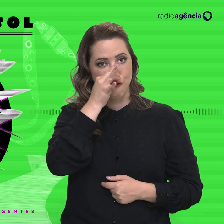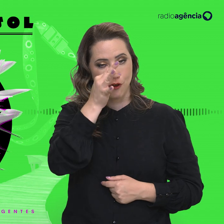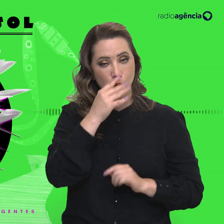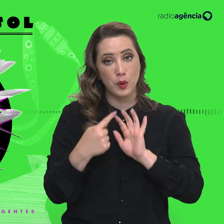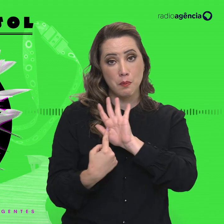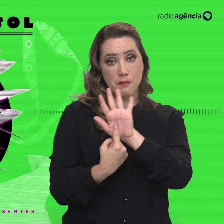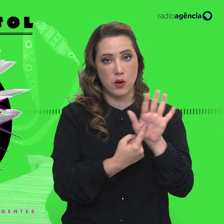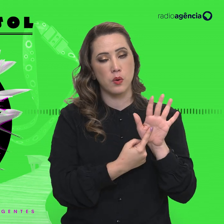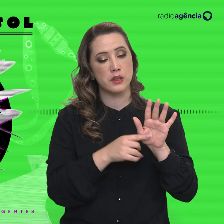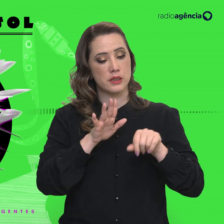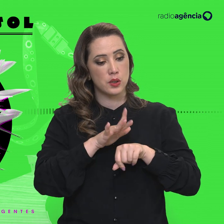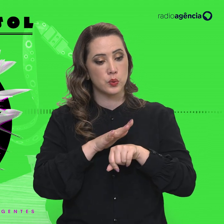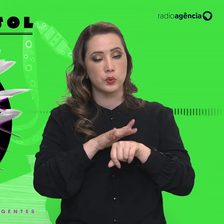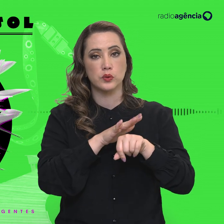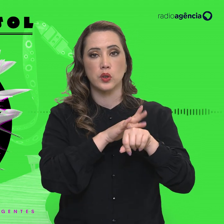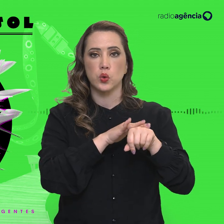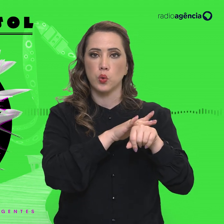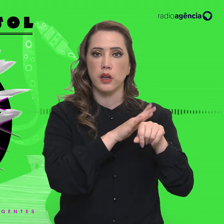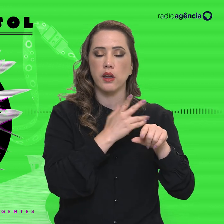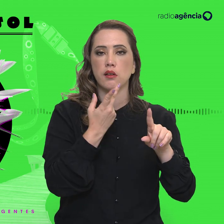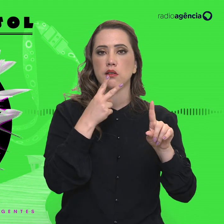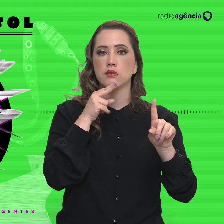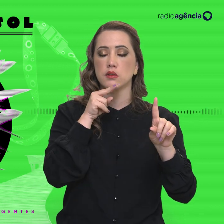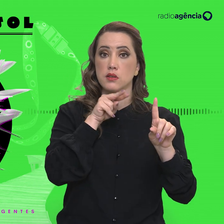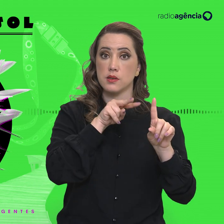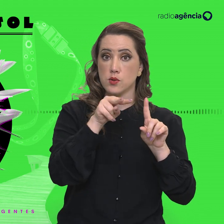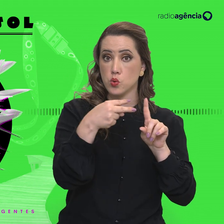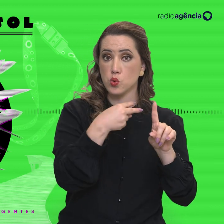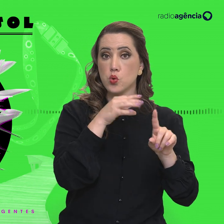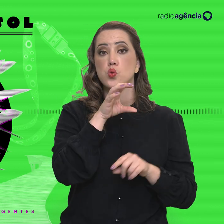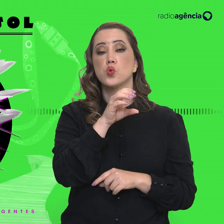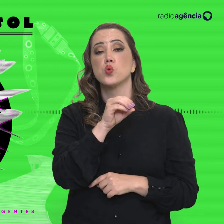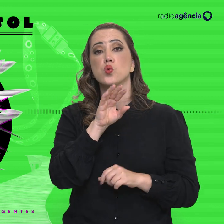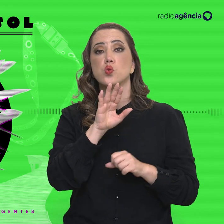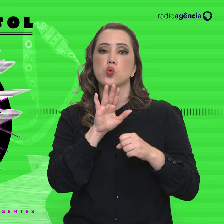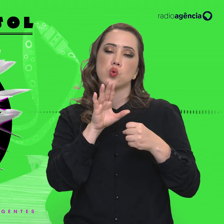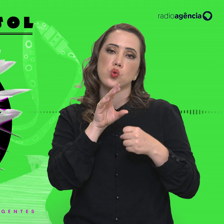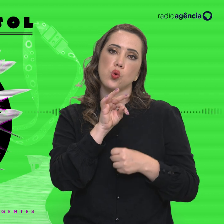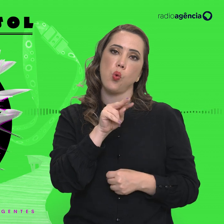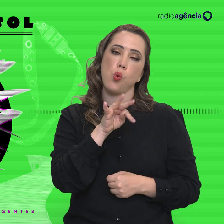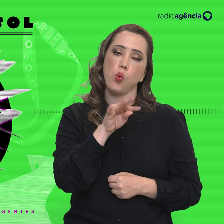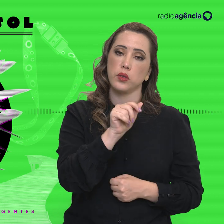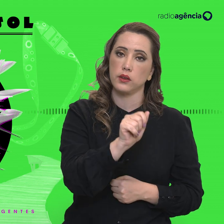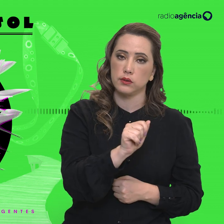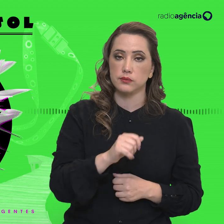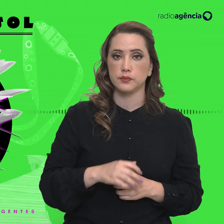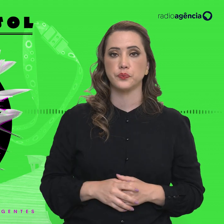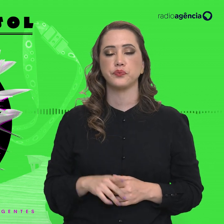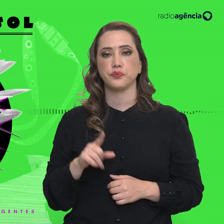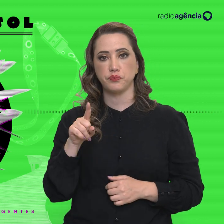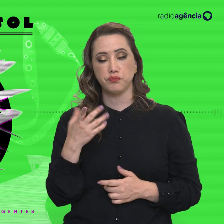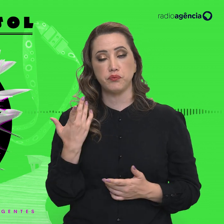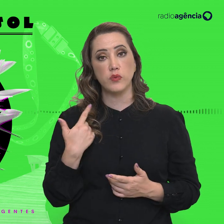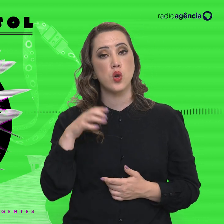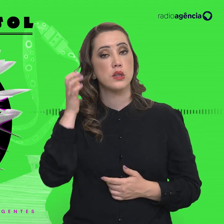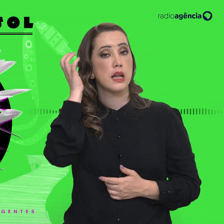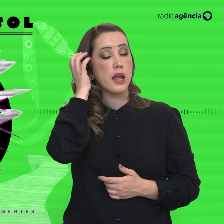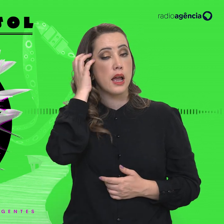O assunto foi notícia no dia 19 de julho de 2023 na Rádio Senado: [mudando o canal da tv] 🎶 [voz com qualidade de áudio de rádio FM antigo] 🎶 Foi sancionada sem vetos a lei que